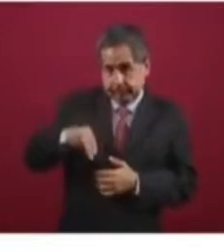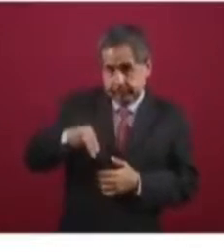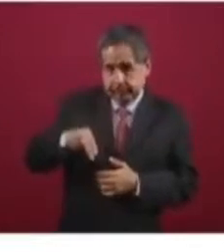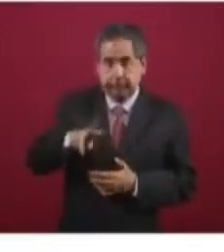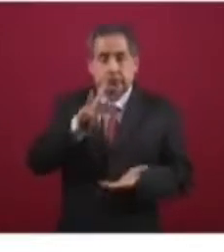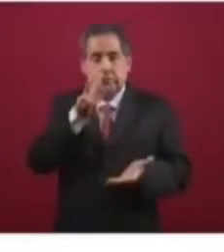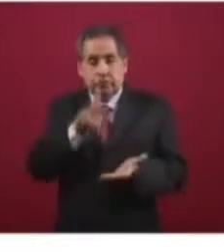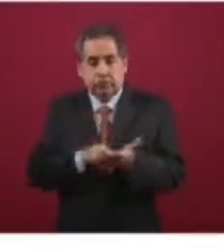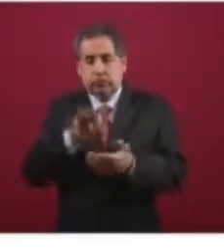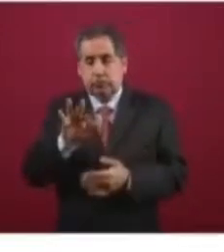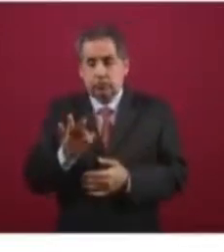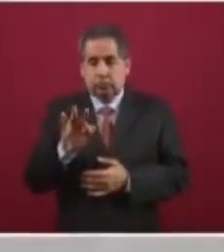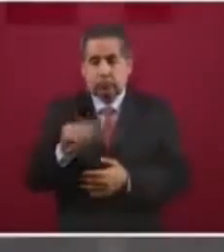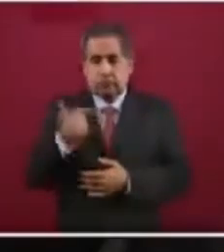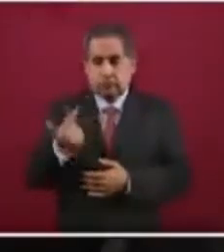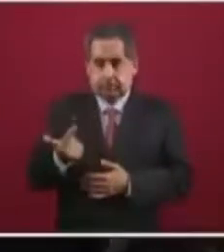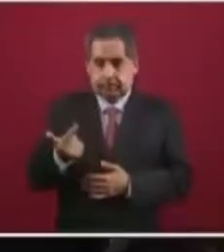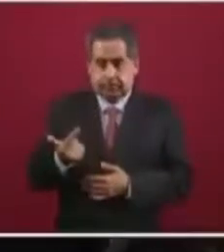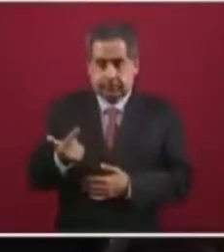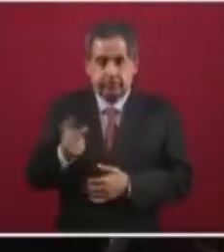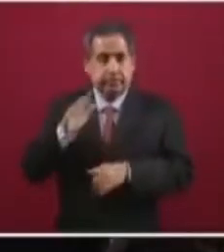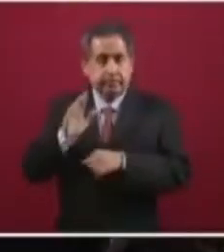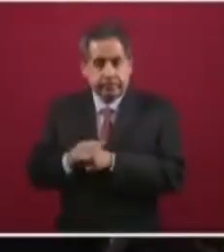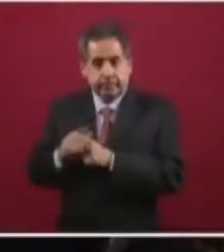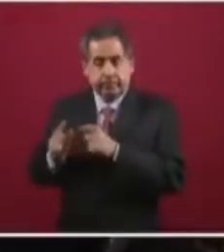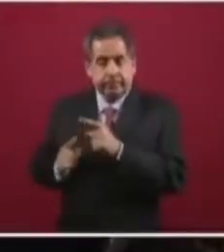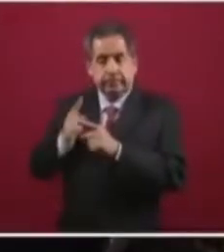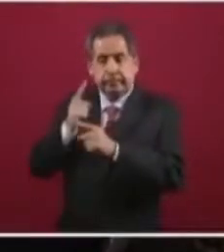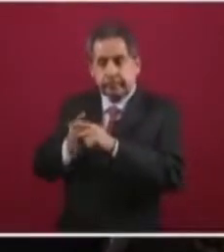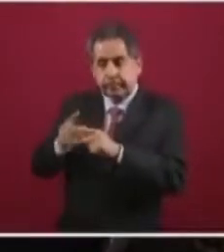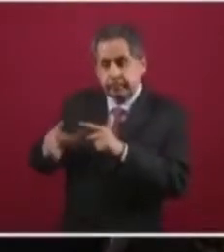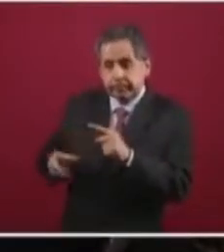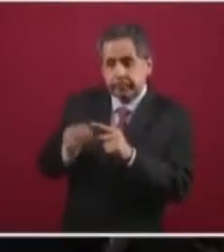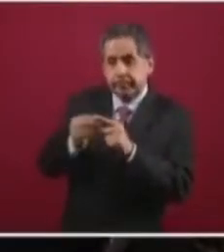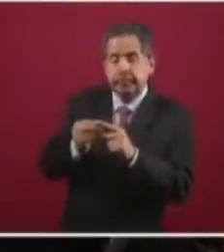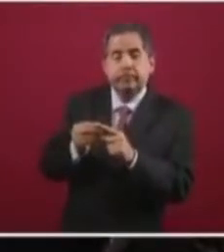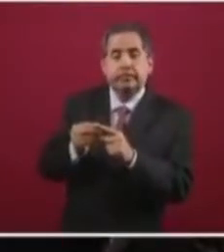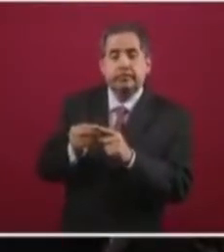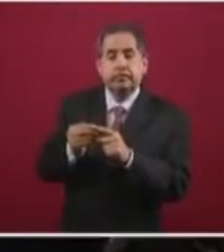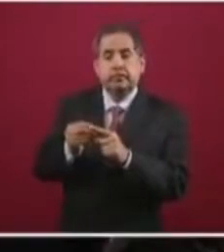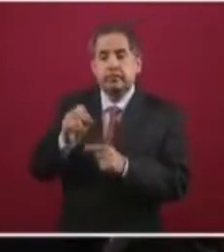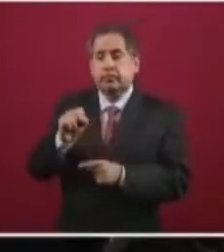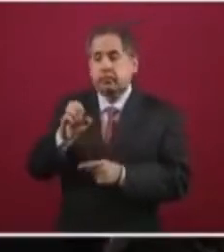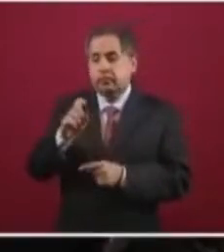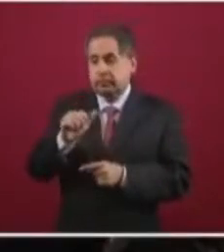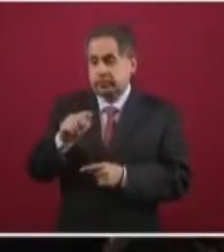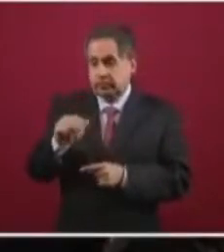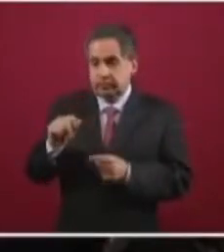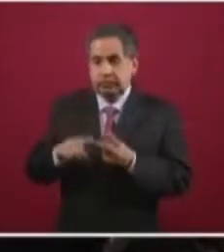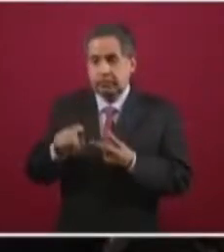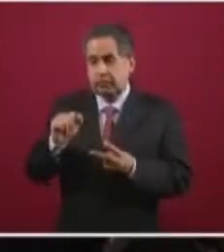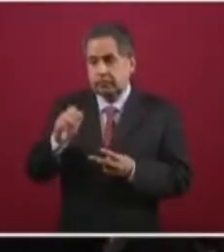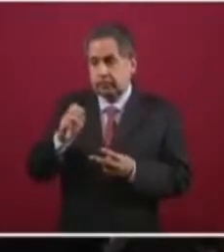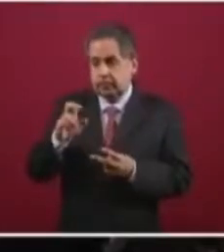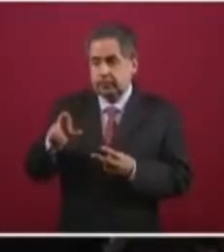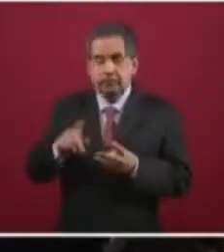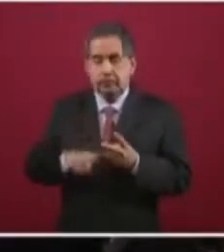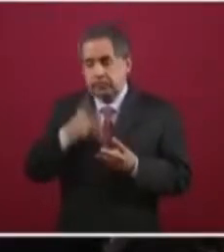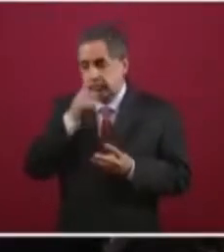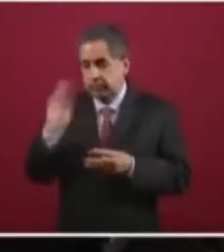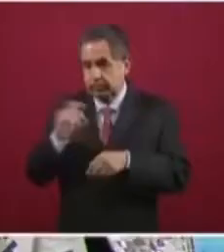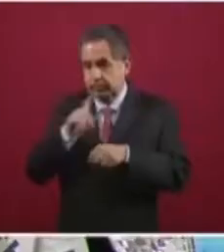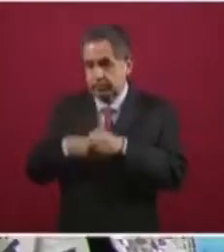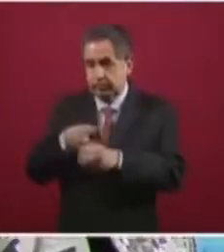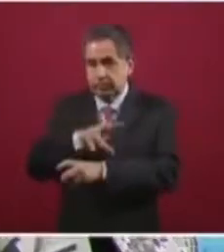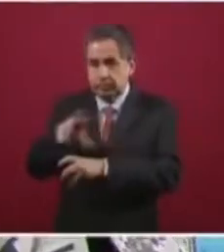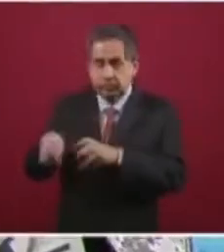mil 47, sumados a los efectivos de Sedena, Semar y Policía Federal que tienen su sede